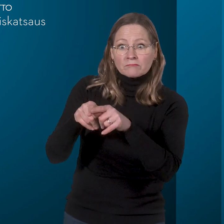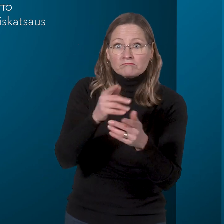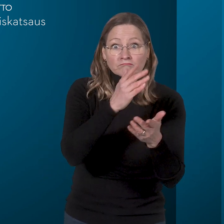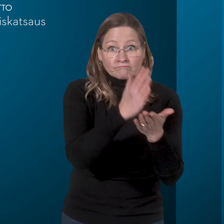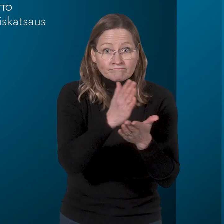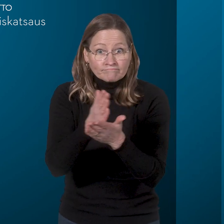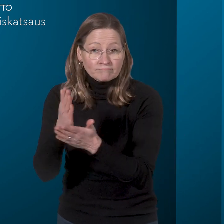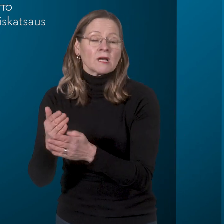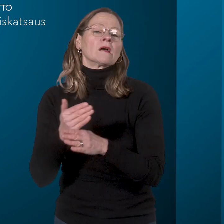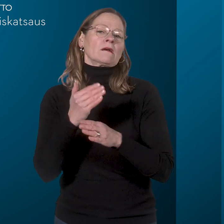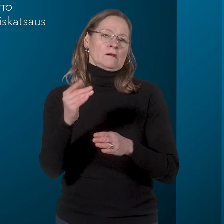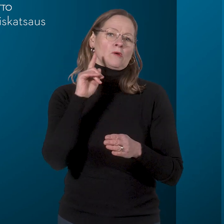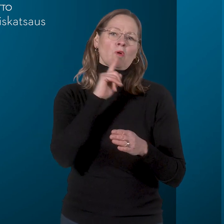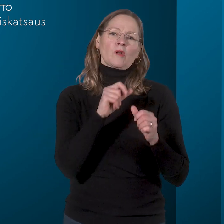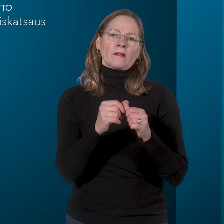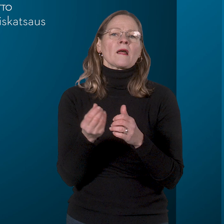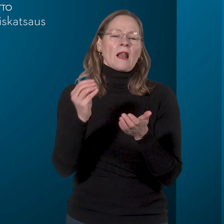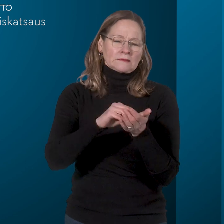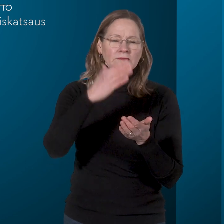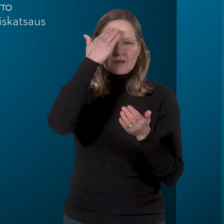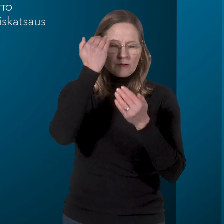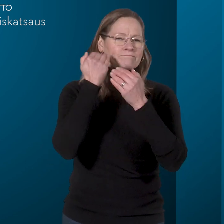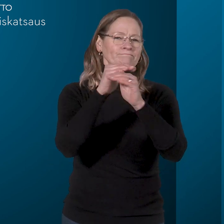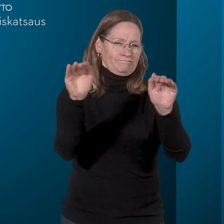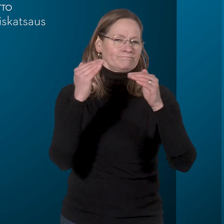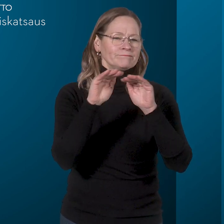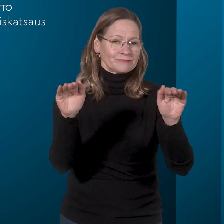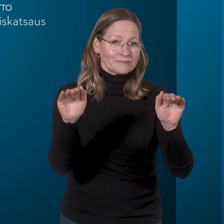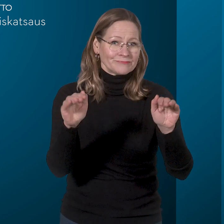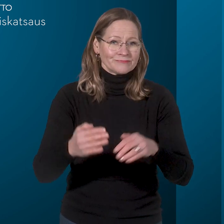ja tulevat toimenpiteet ovat varmistuneet.